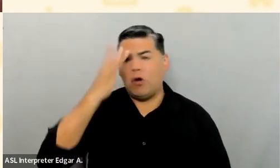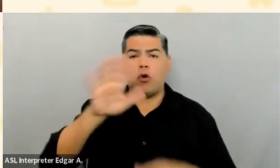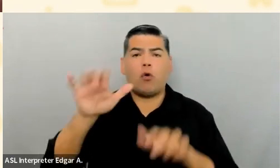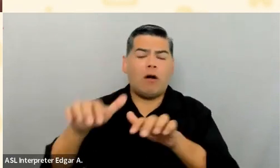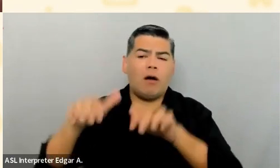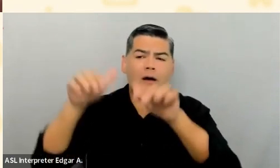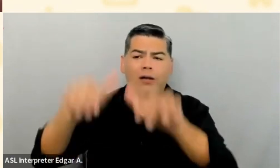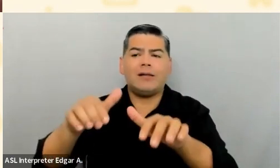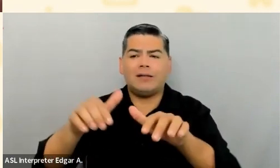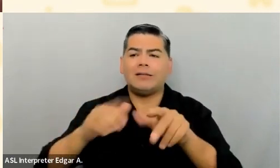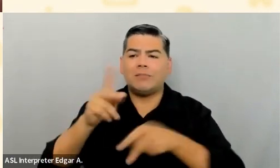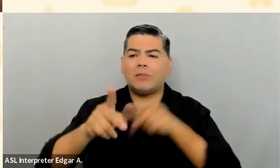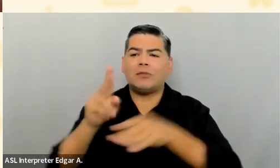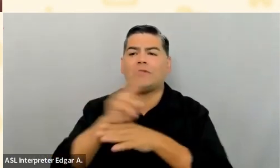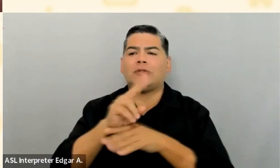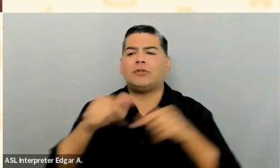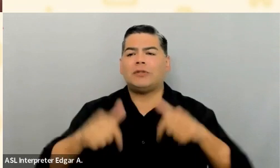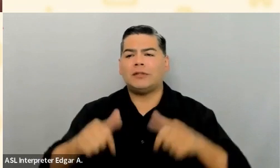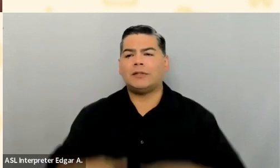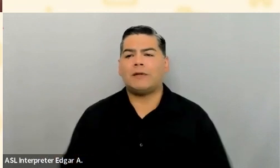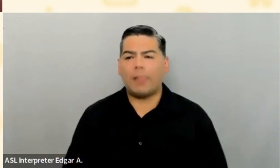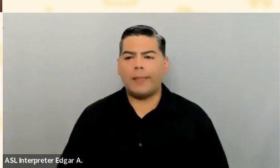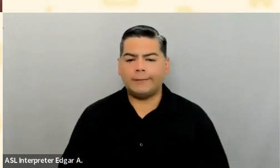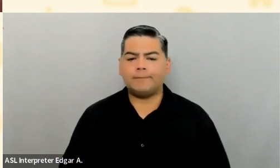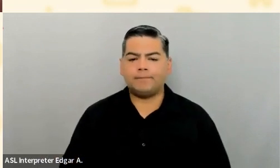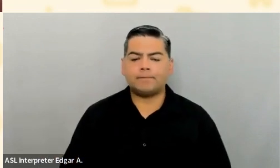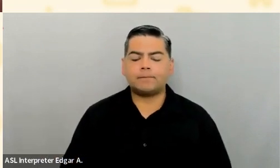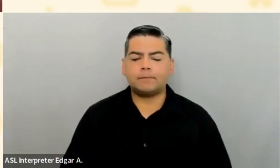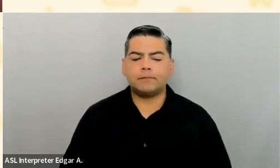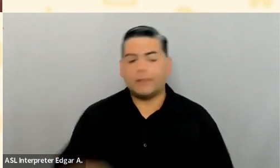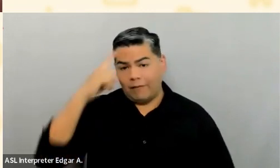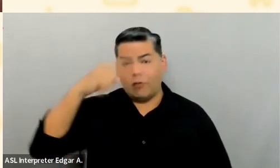Entonces, cuando se trata de elegir complementos, opta por los que tengan buena reputación